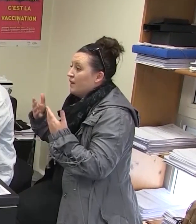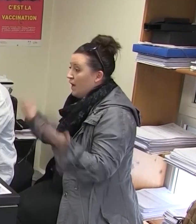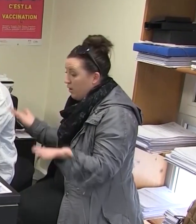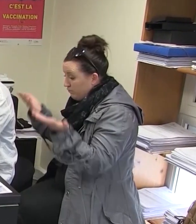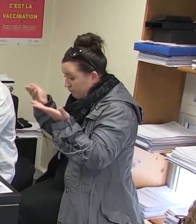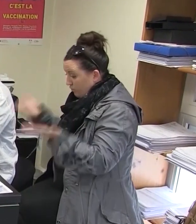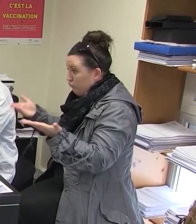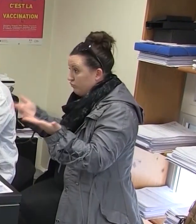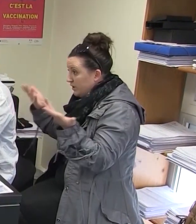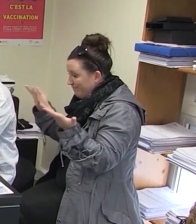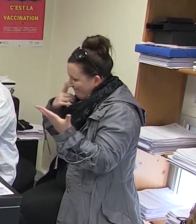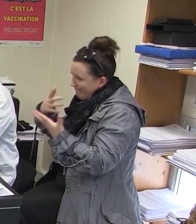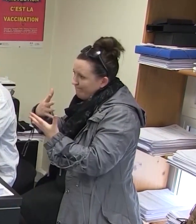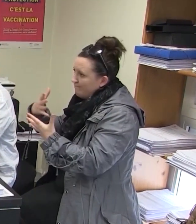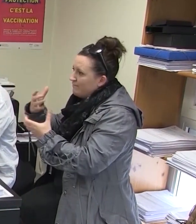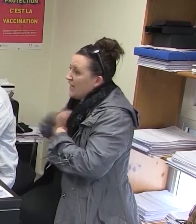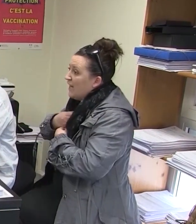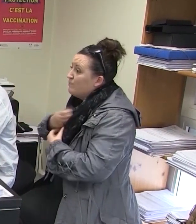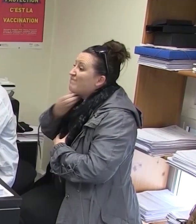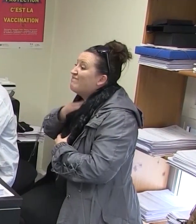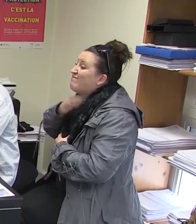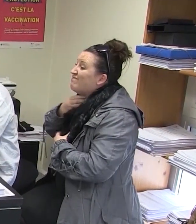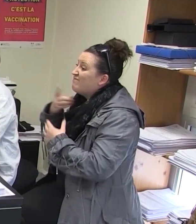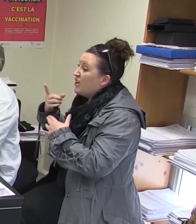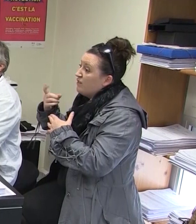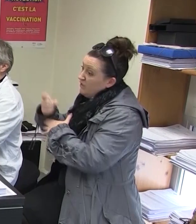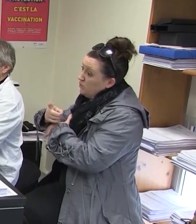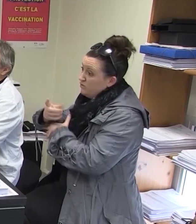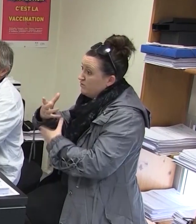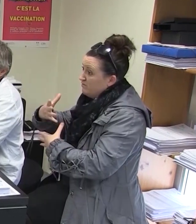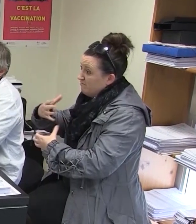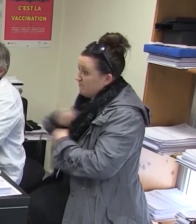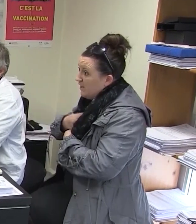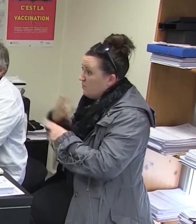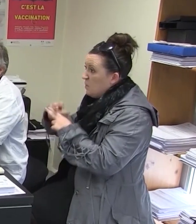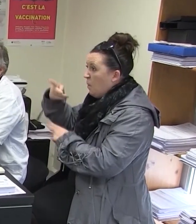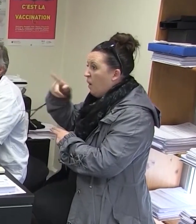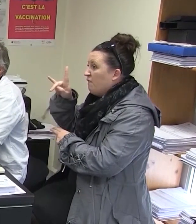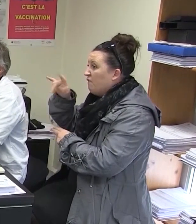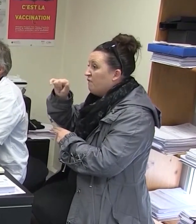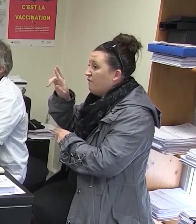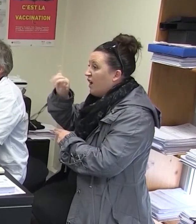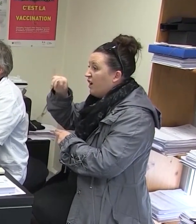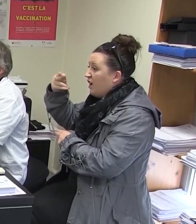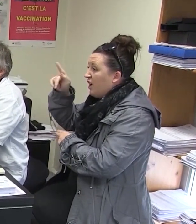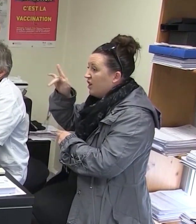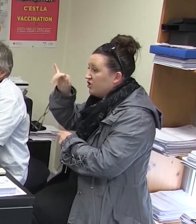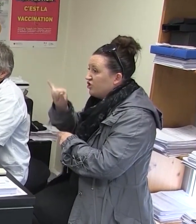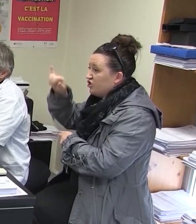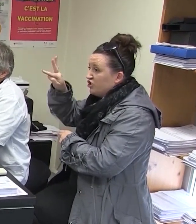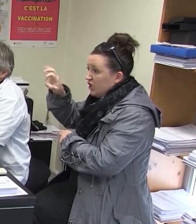Alors, vous avez mal à la gorge parce que vous avez attrapé une pharyngite, c'est un virus